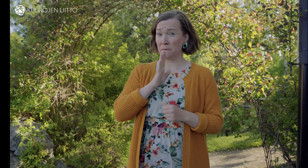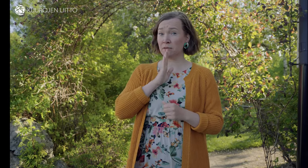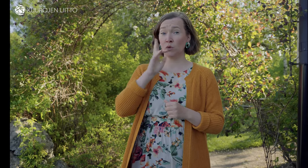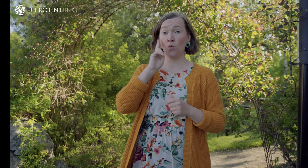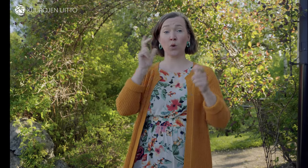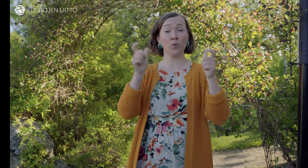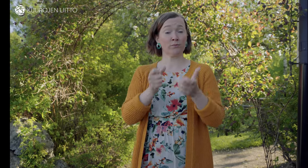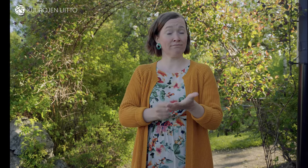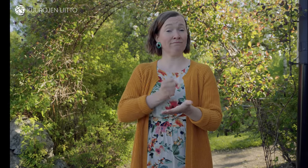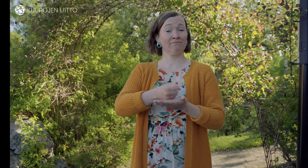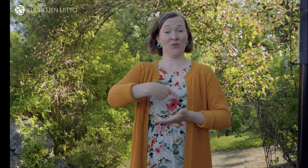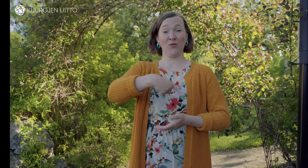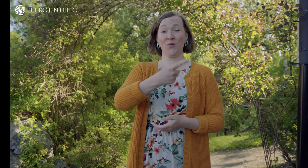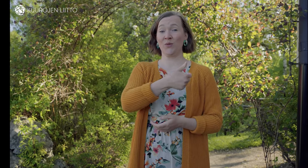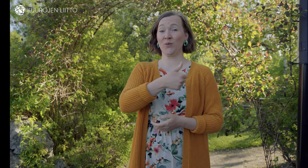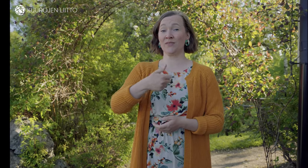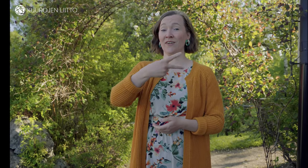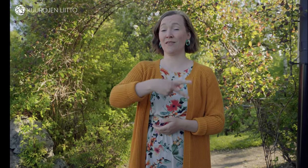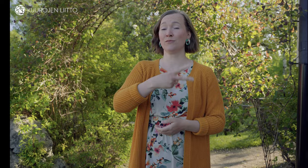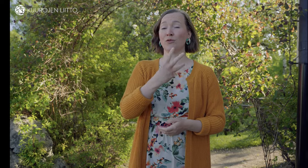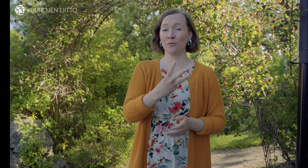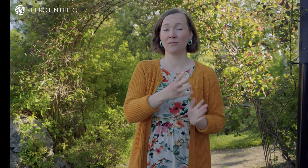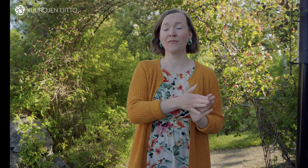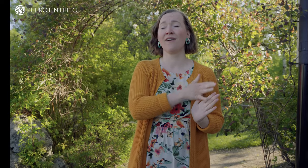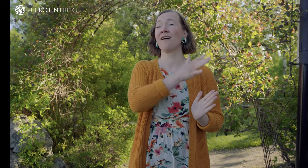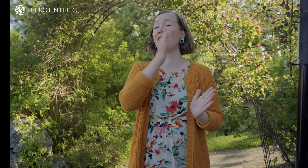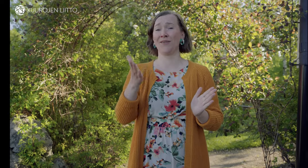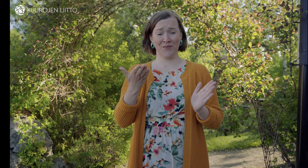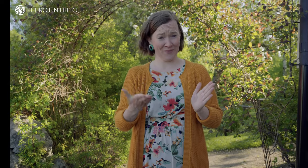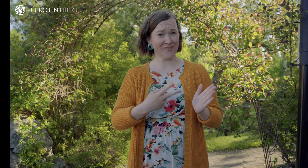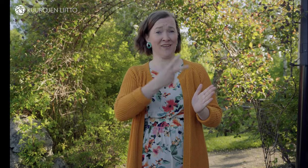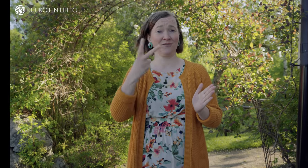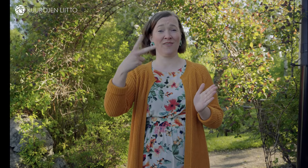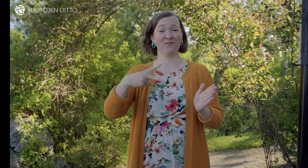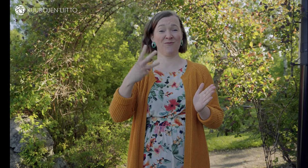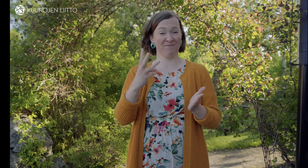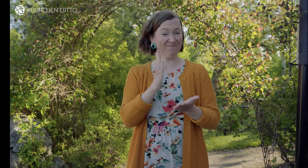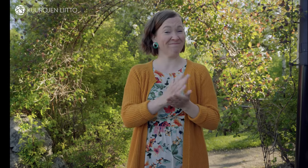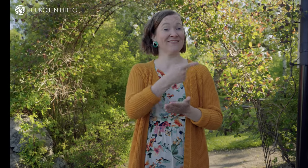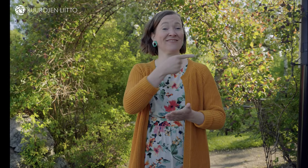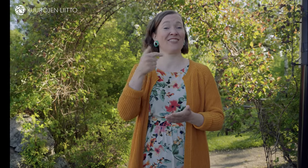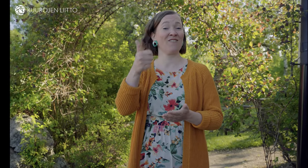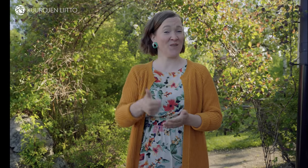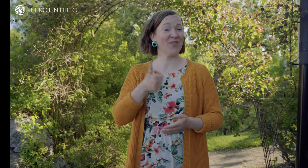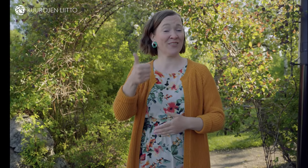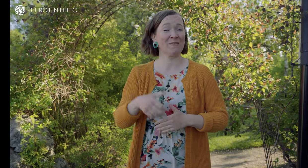Pietarsaaren kuurojen yhdistys on perustettu 1923, - ja tänä vuonna se täytti 100 vuotta.